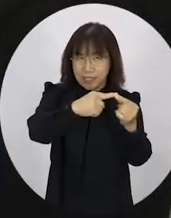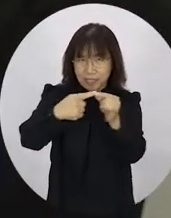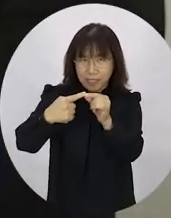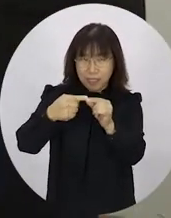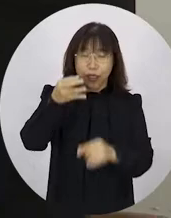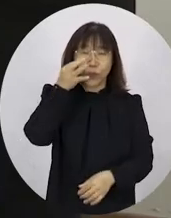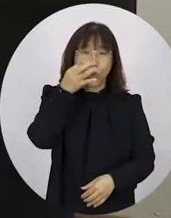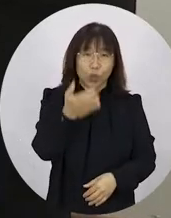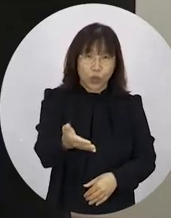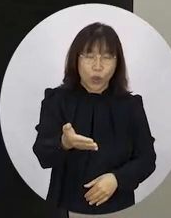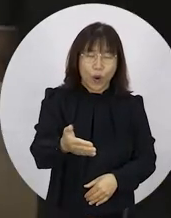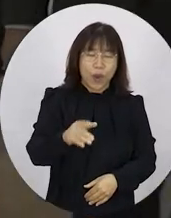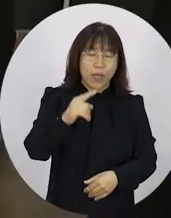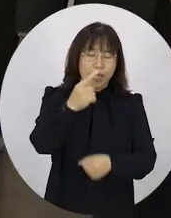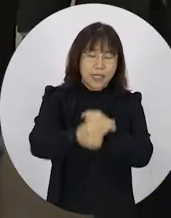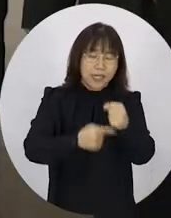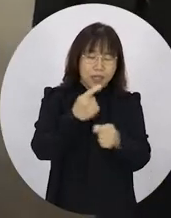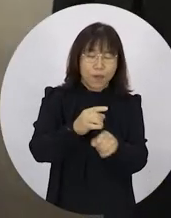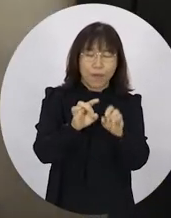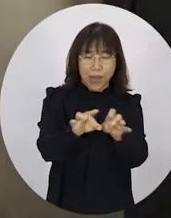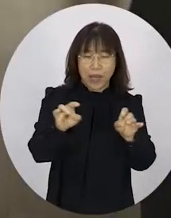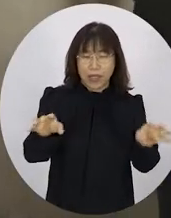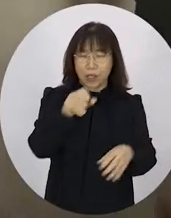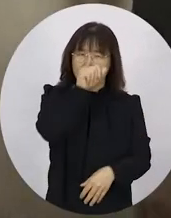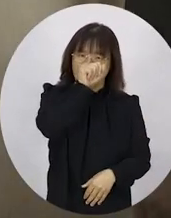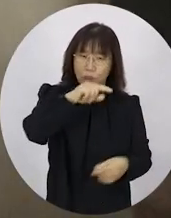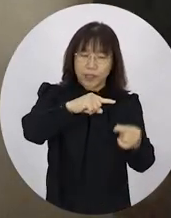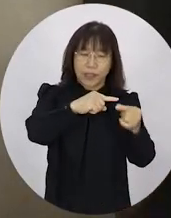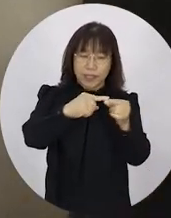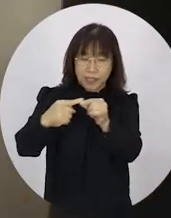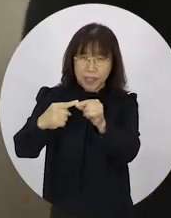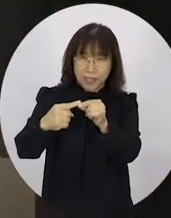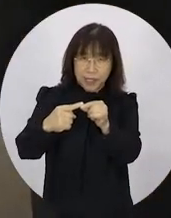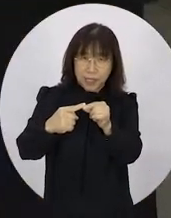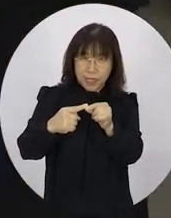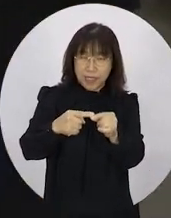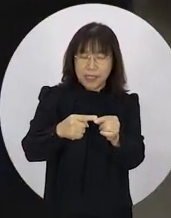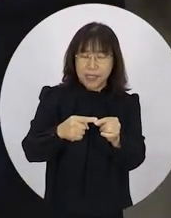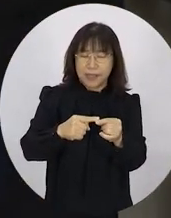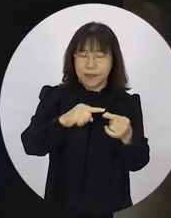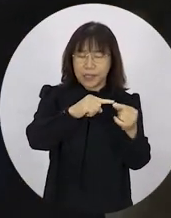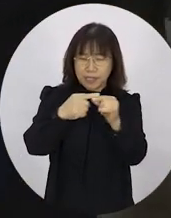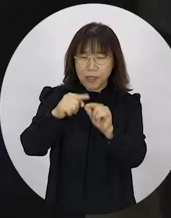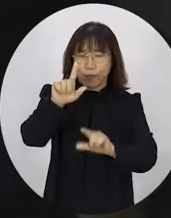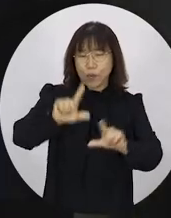ガンソ書道家協会展は 毎年良い文と書体で 地域内の書道家たちには 底辺の拡大を、